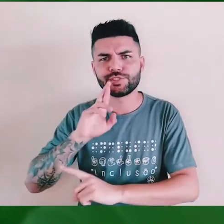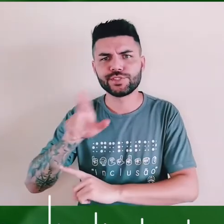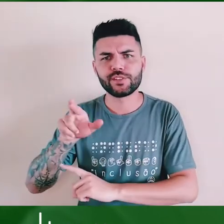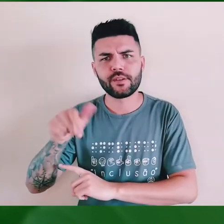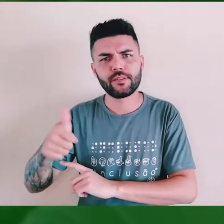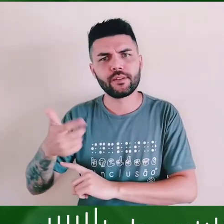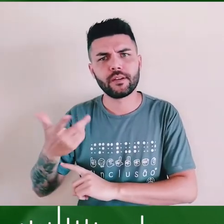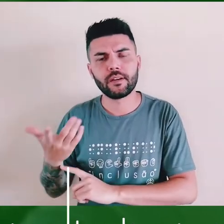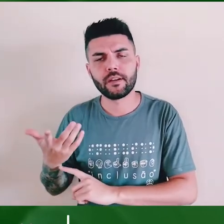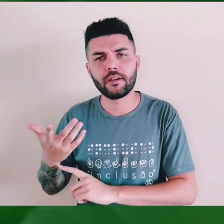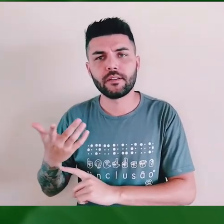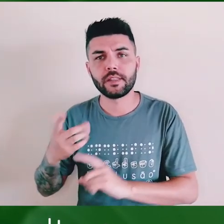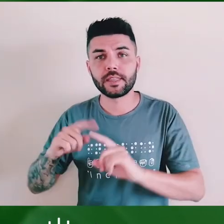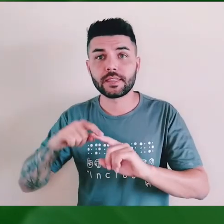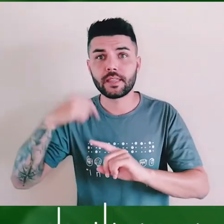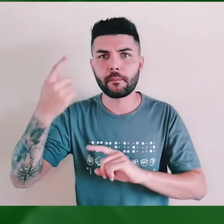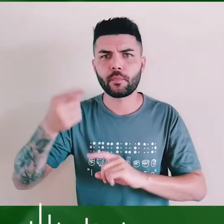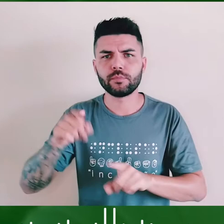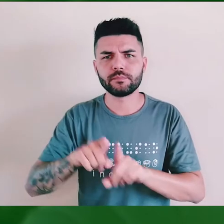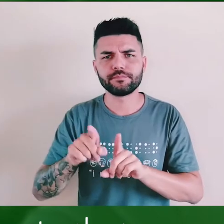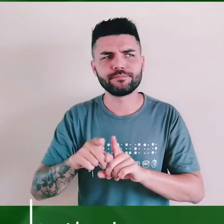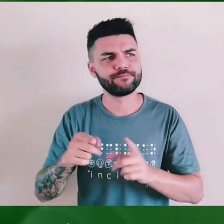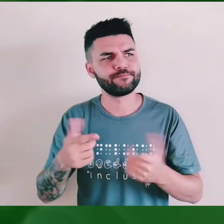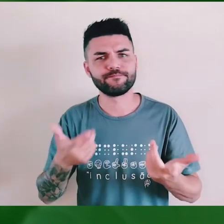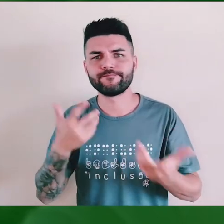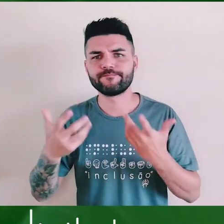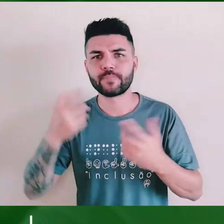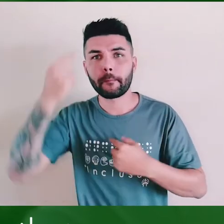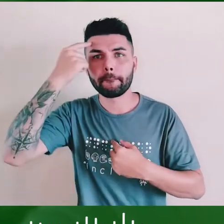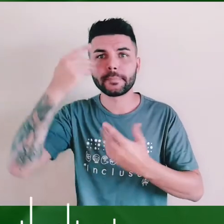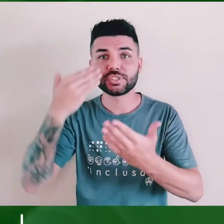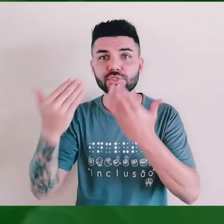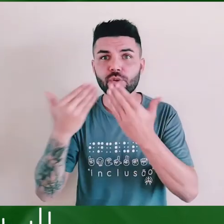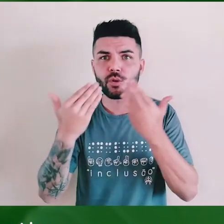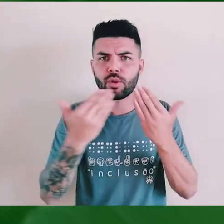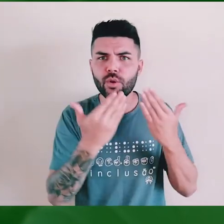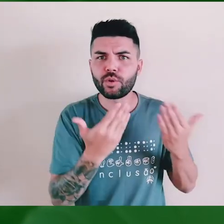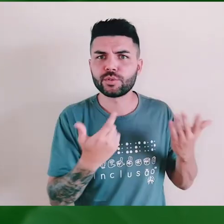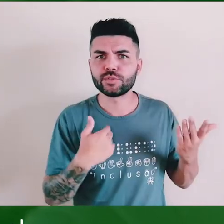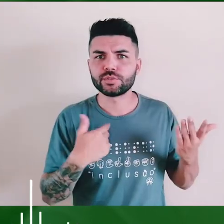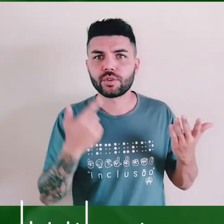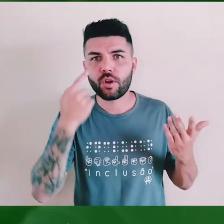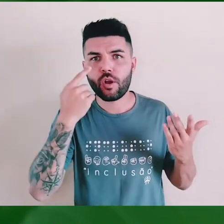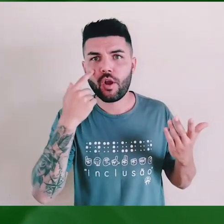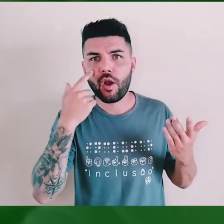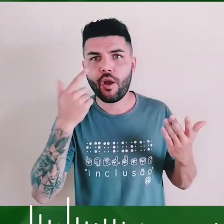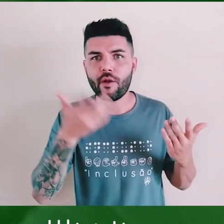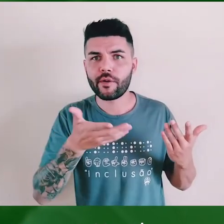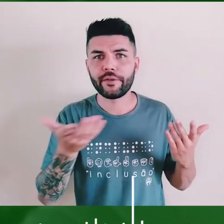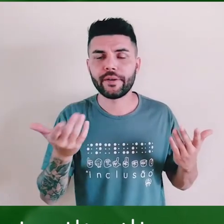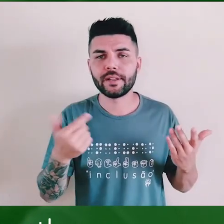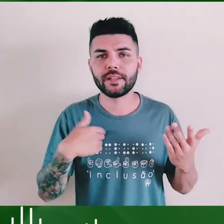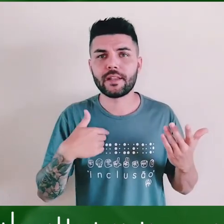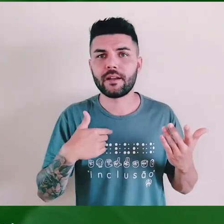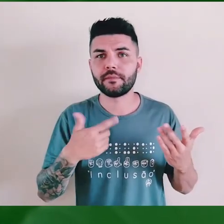sintomas psicológicos. A falta de ar, numa escala de 10, que era 3, passava a ser 8,